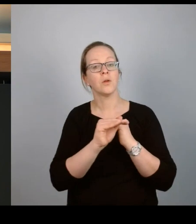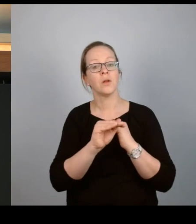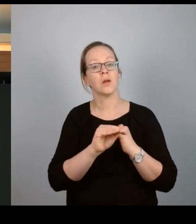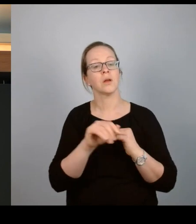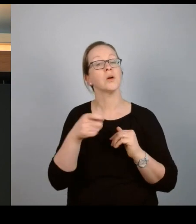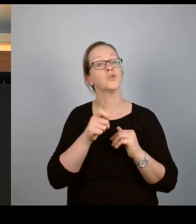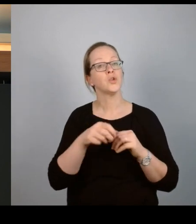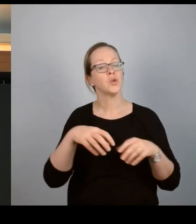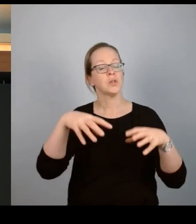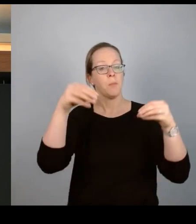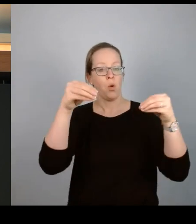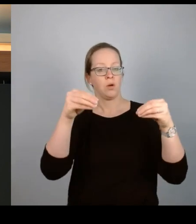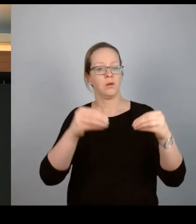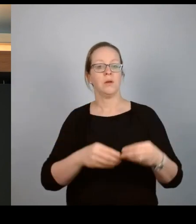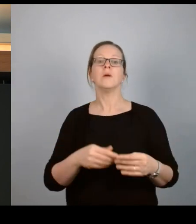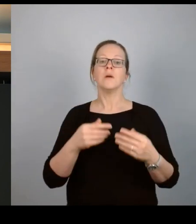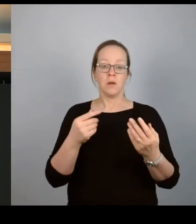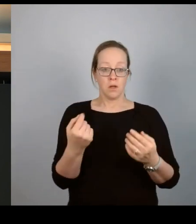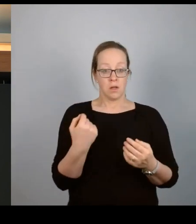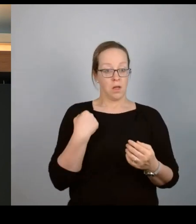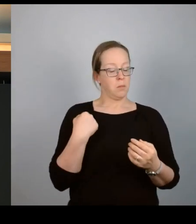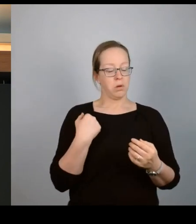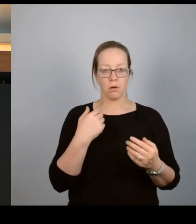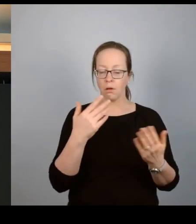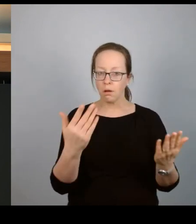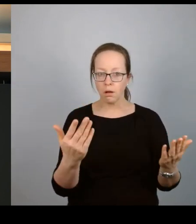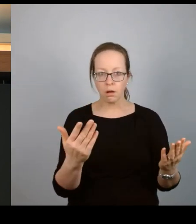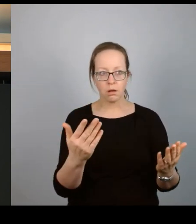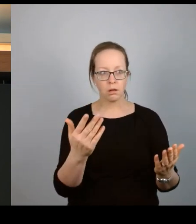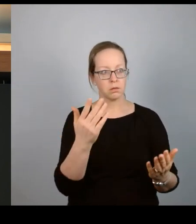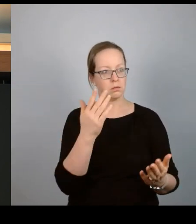die der SED angehört hat, die seine Bürger jahrelang,